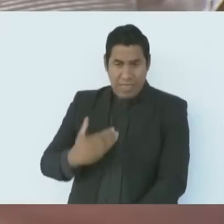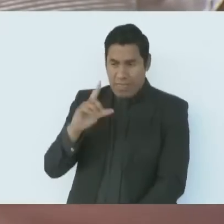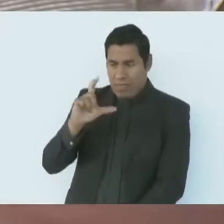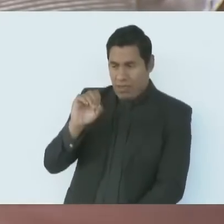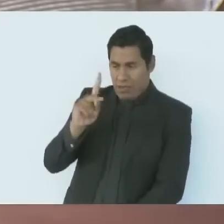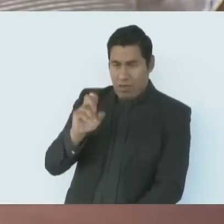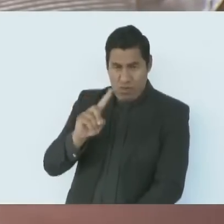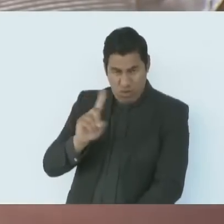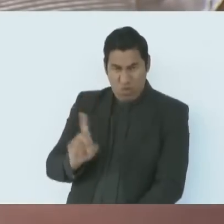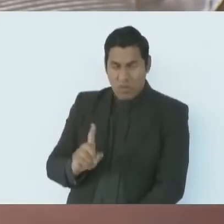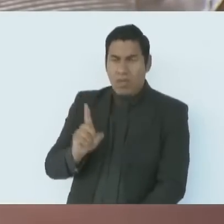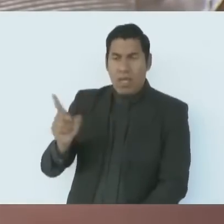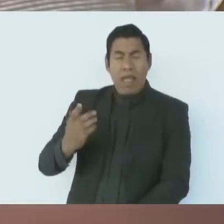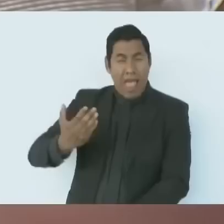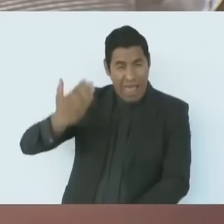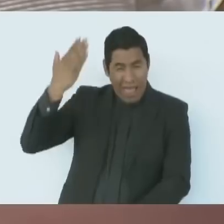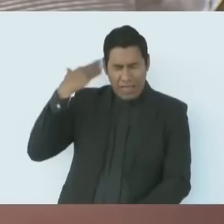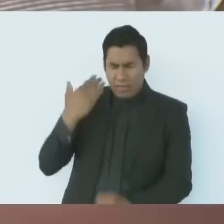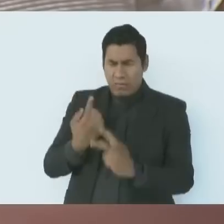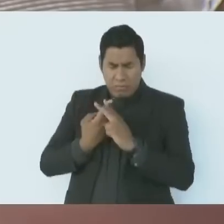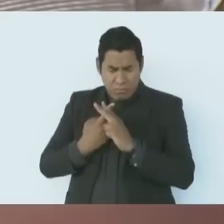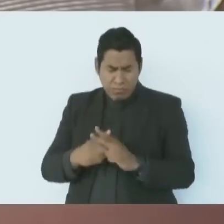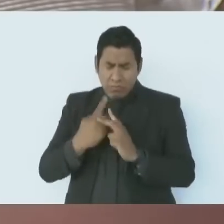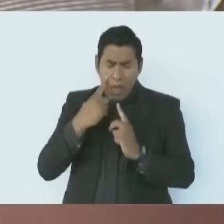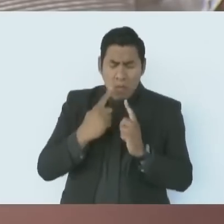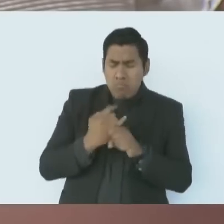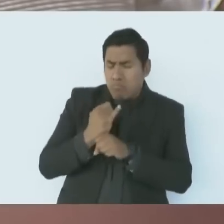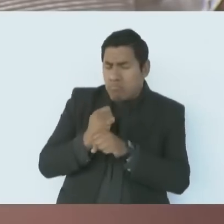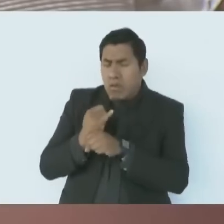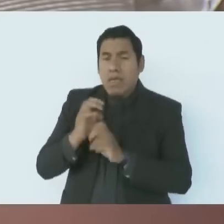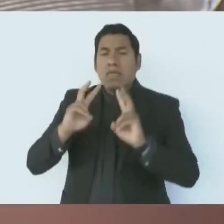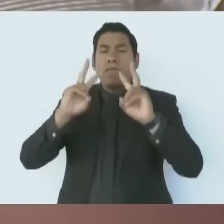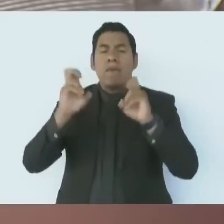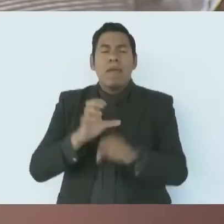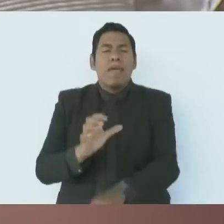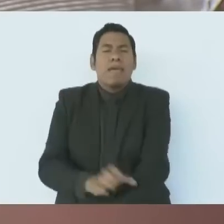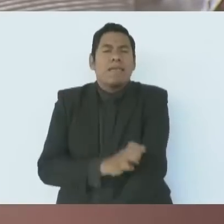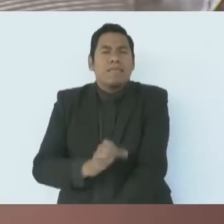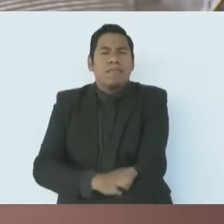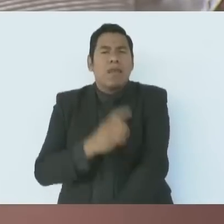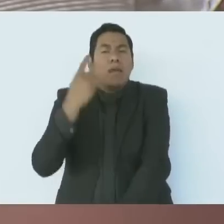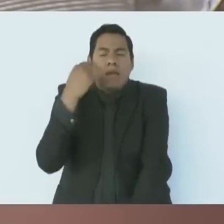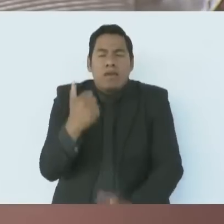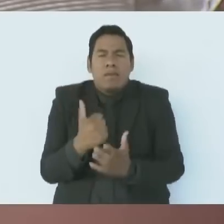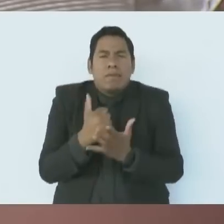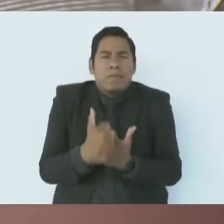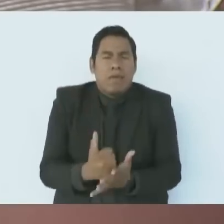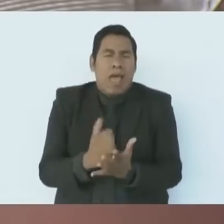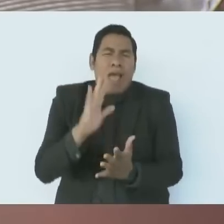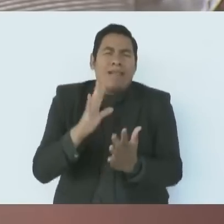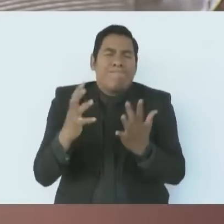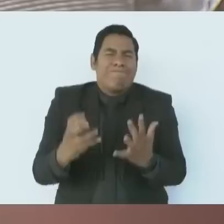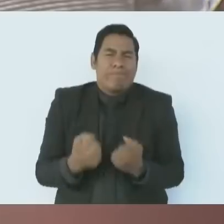con el rescate del sector energético y aquí aquí en aquí en Baja California puso en marcha